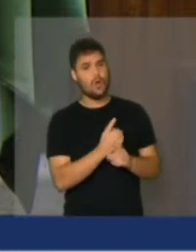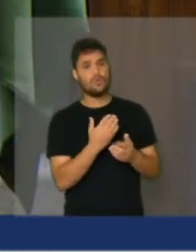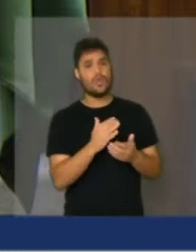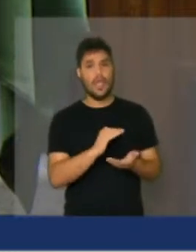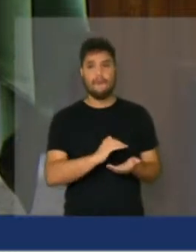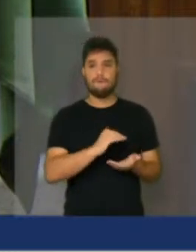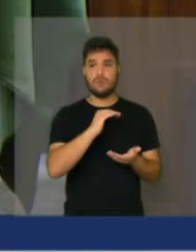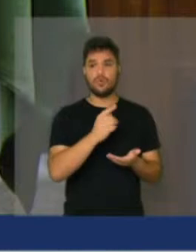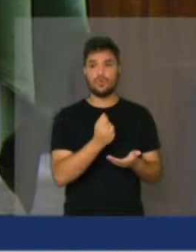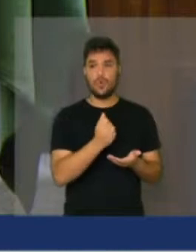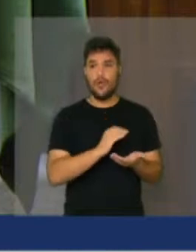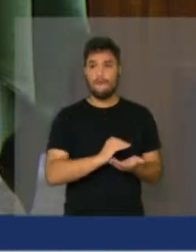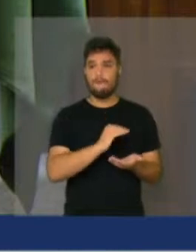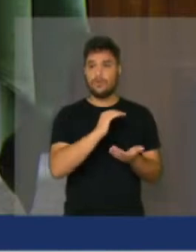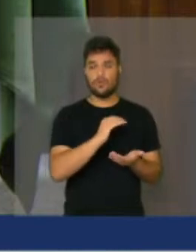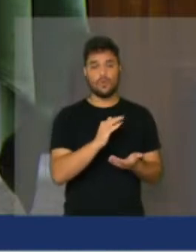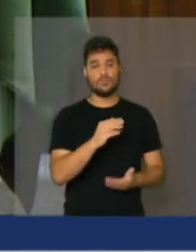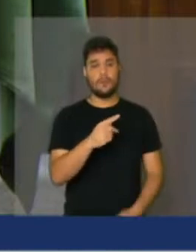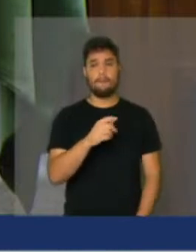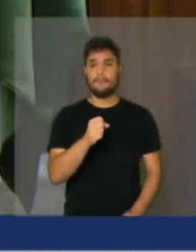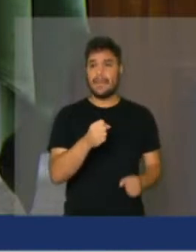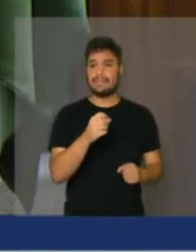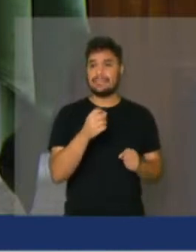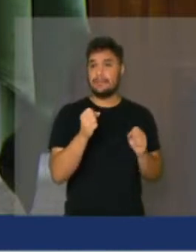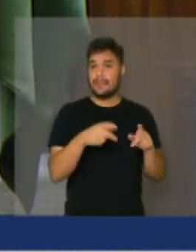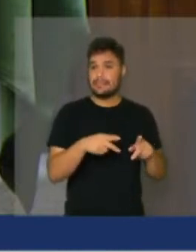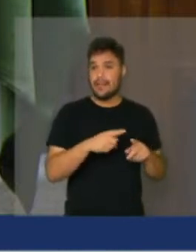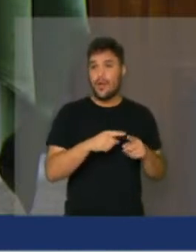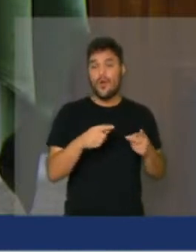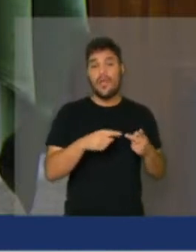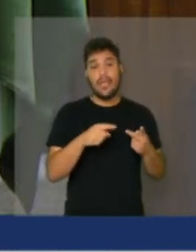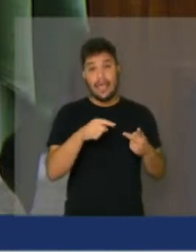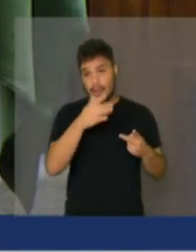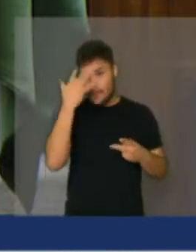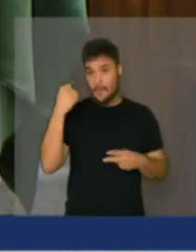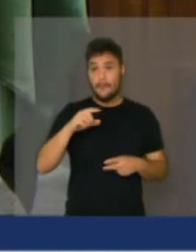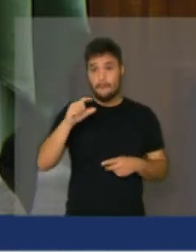PAULO GUEDES É O PRINCIPAL INVESTIGADO. MAS ELE ESTÁ ...